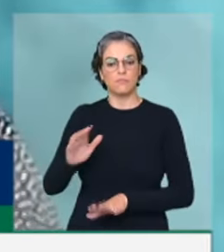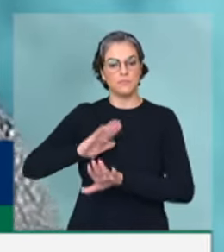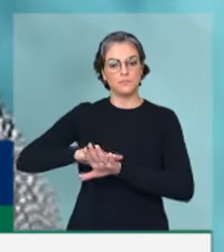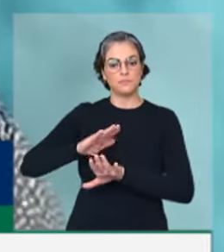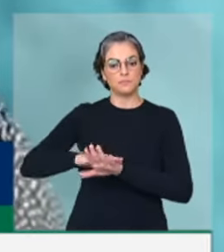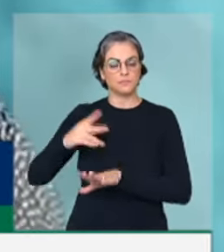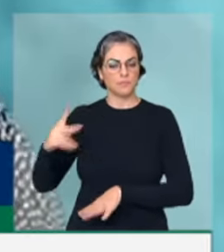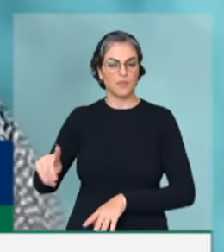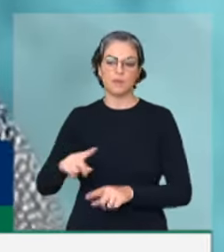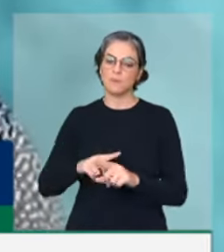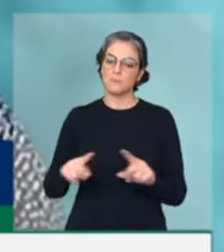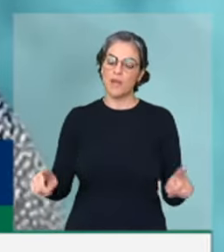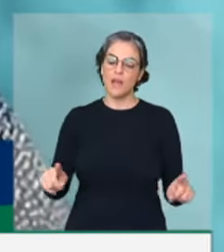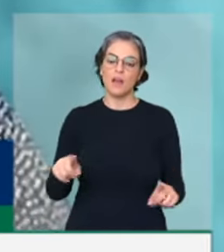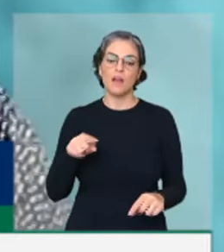A SUA RELIGIOSIDADE E ESSE